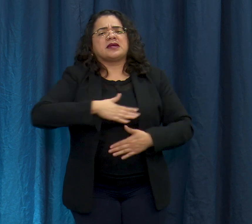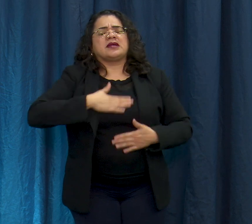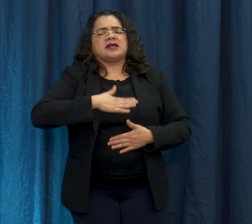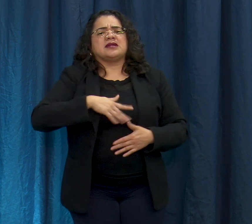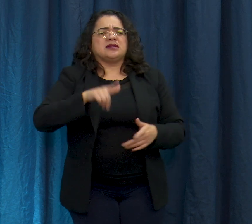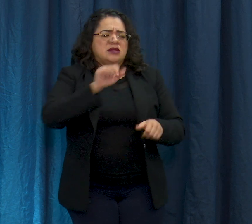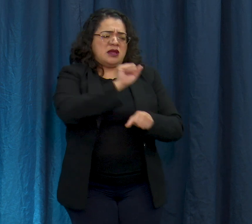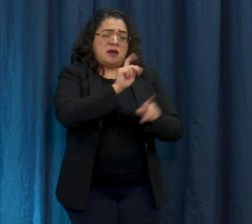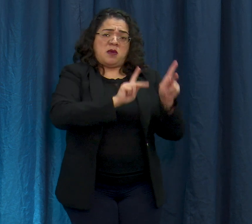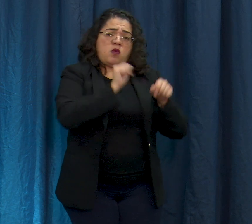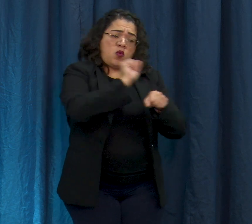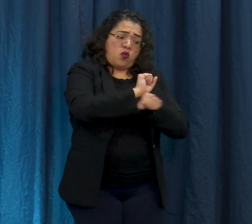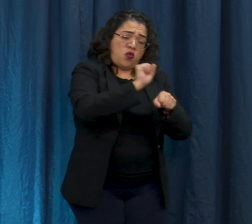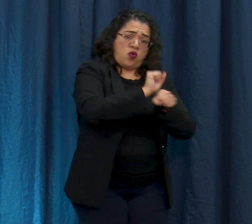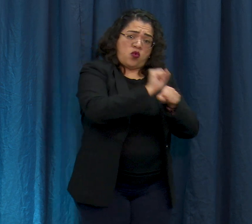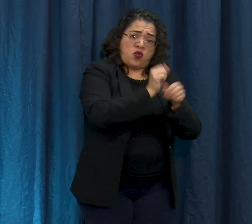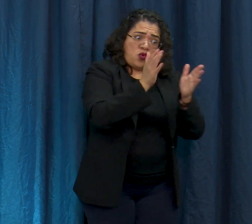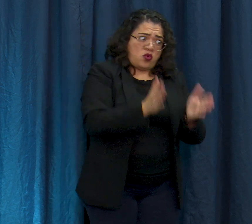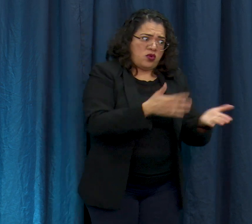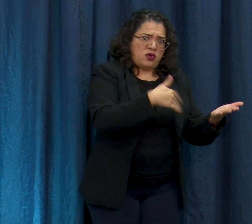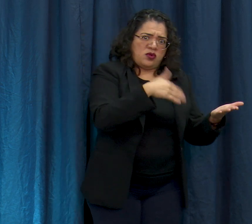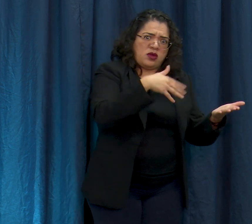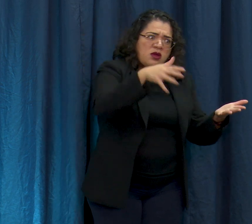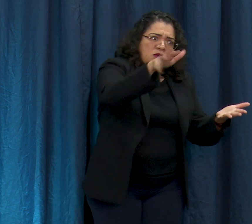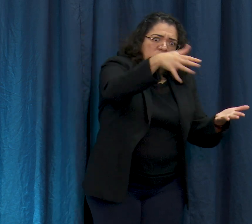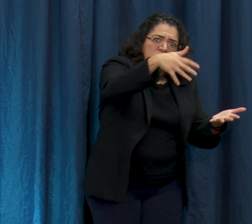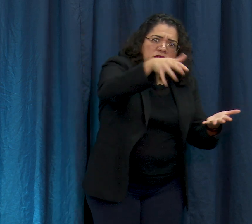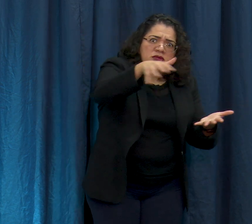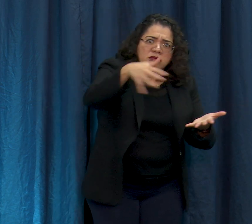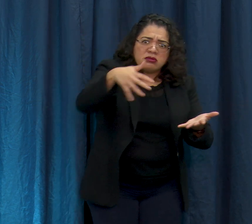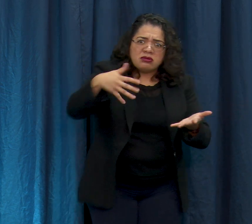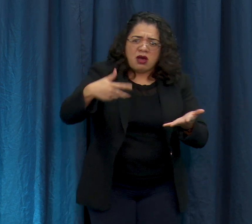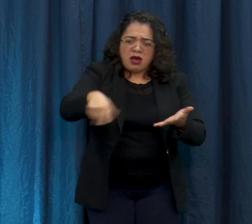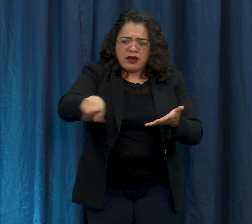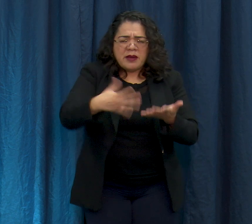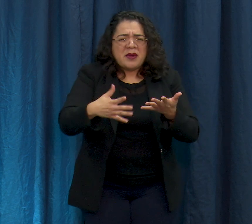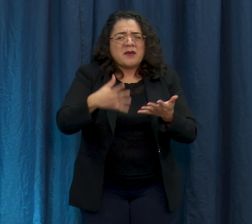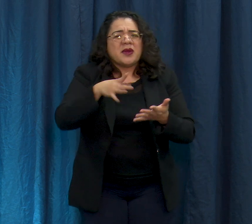Dimpy ando no estrous calles a de quoi de menthe a via con dia también NOS